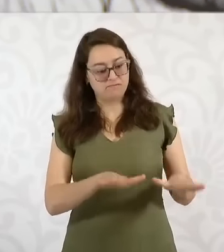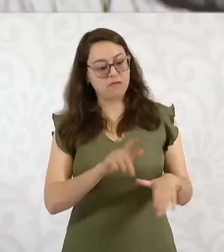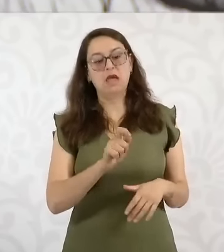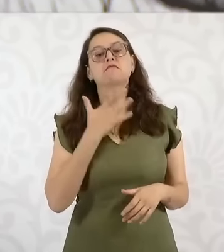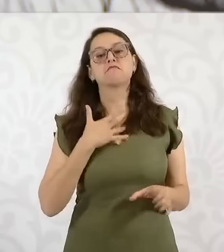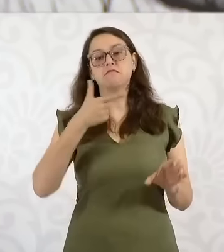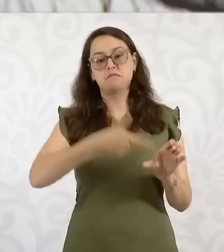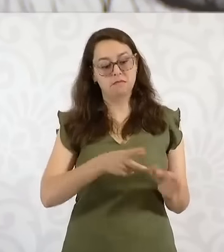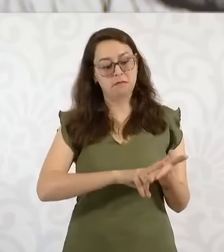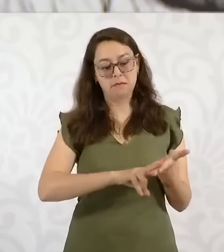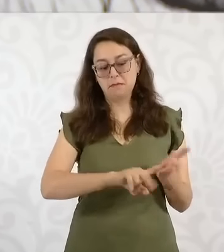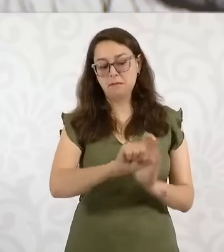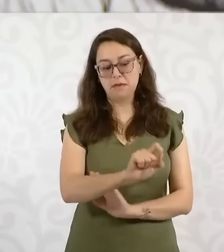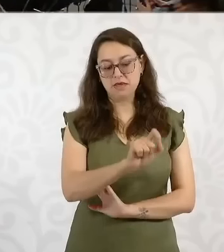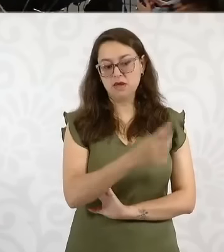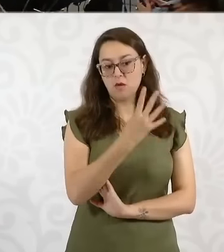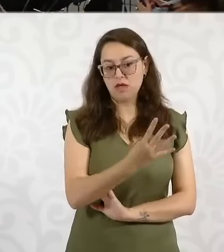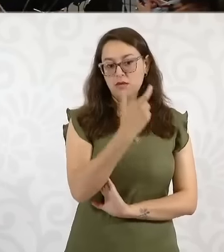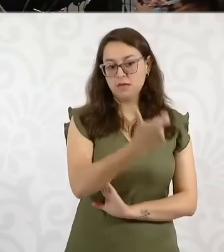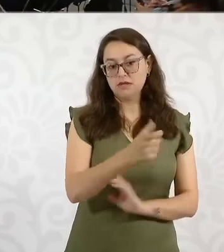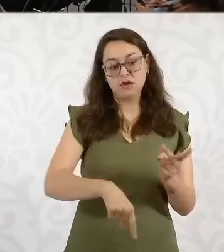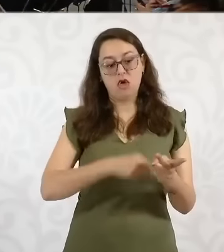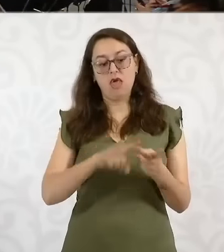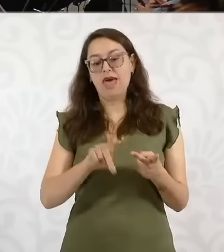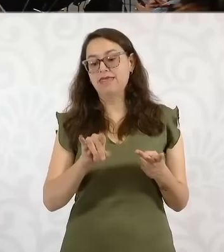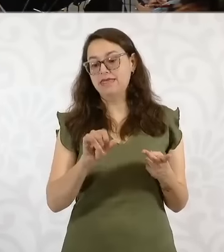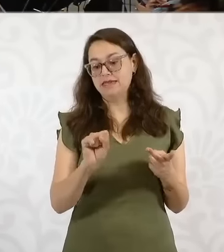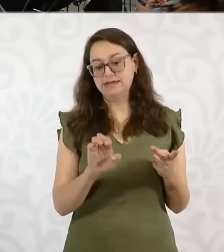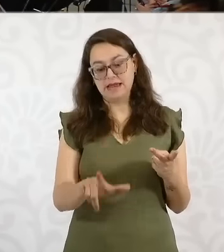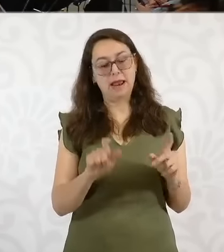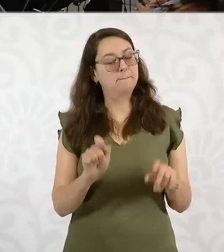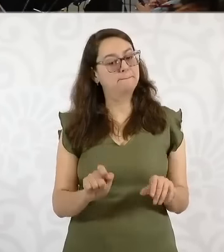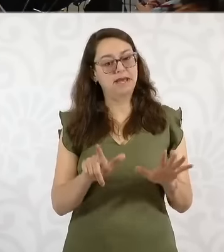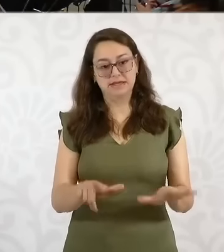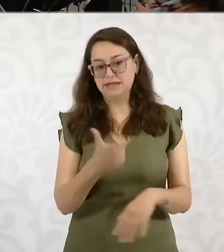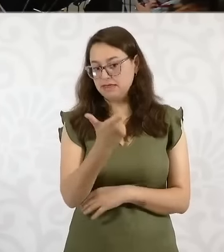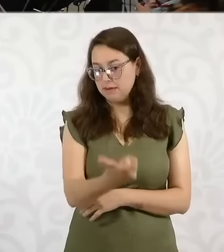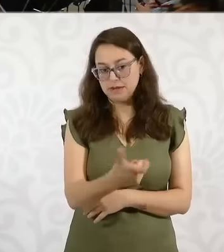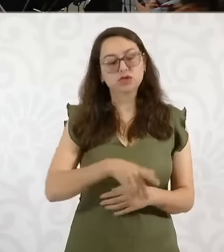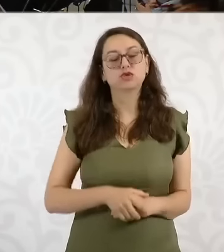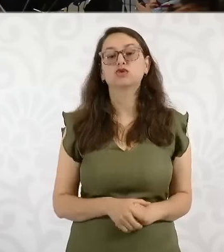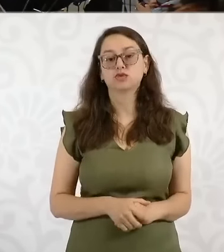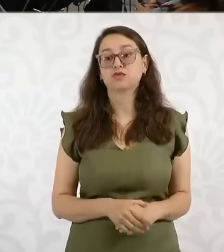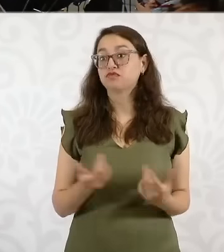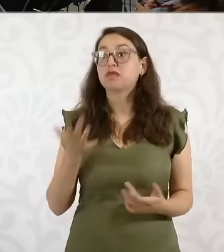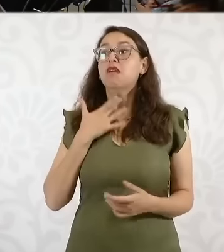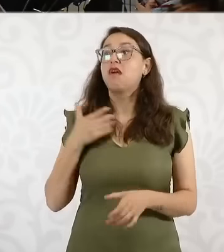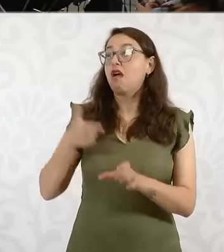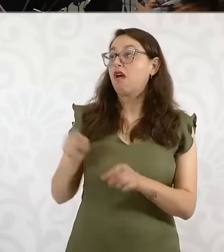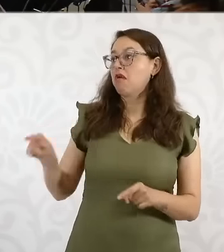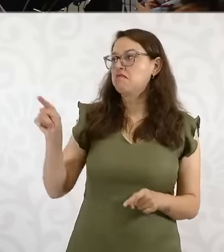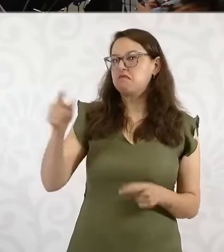y el diésel en 27 y a seguir presentando cuáles son las gasolineras que no cumplen y aquellas